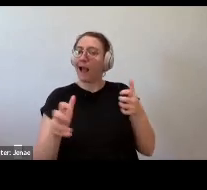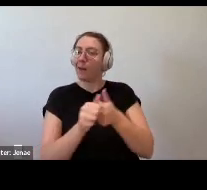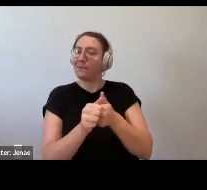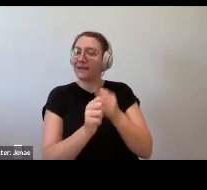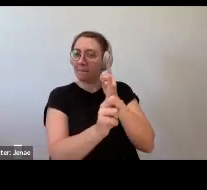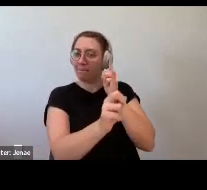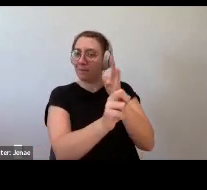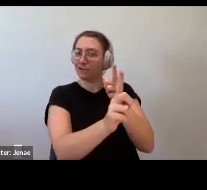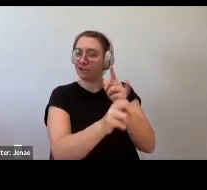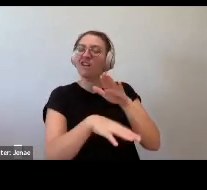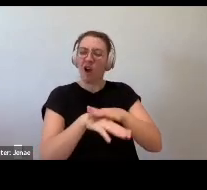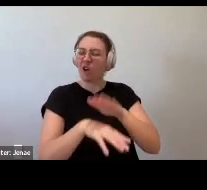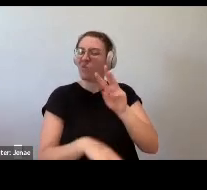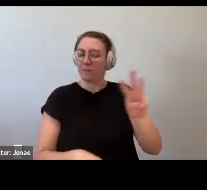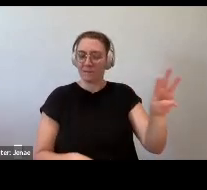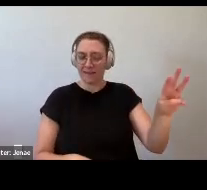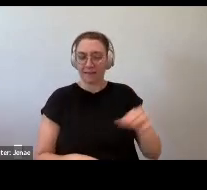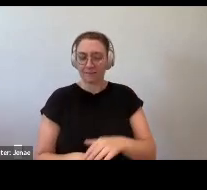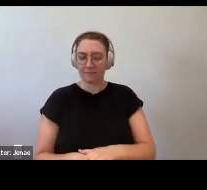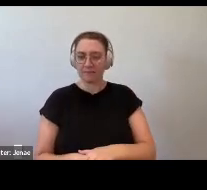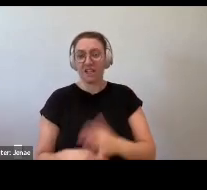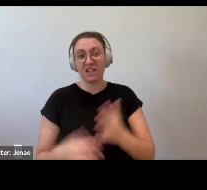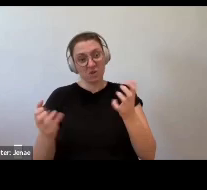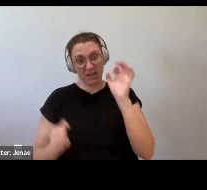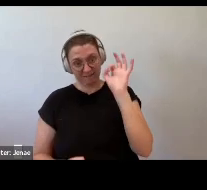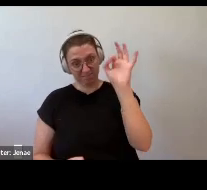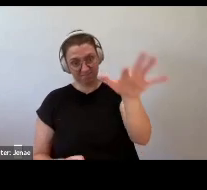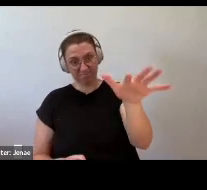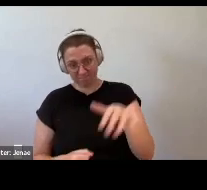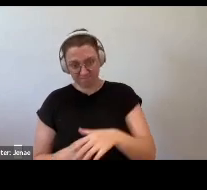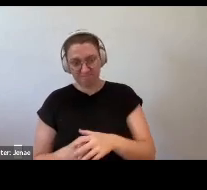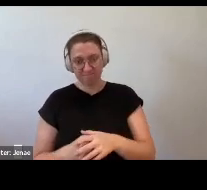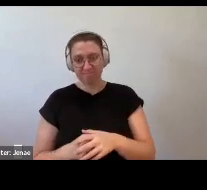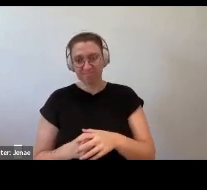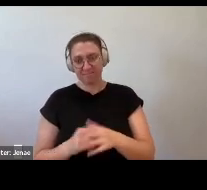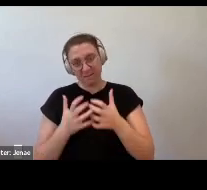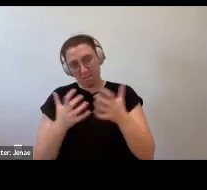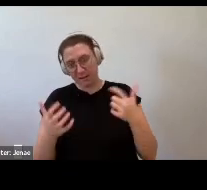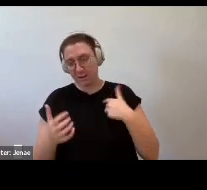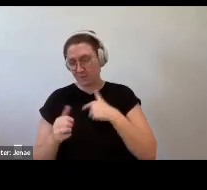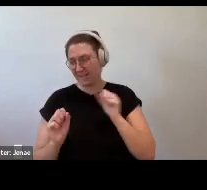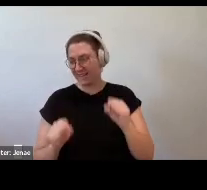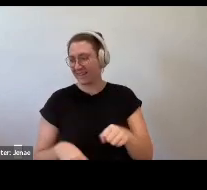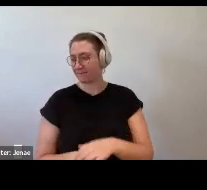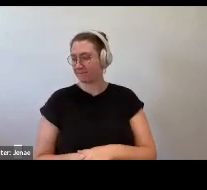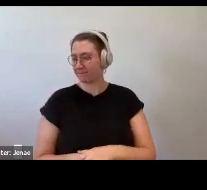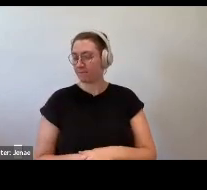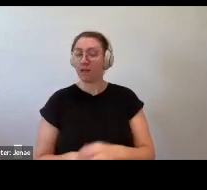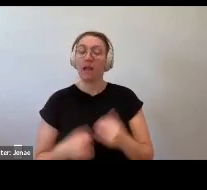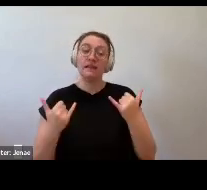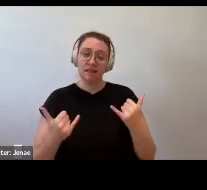en nuestro sitio web. Solo queríamos difundirla al máximo. Hoy contamos con muchos socios